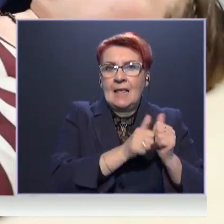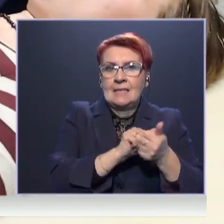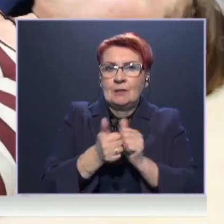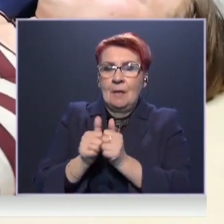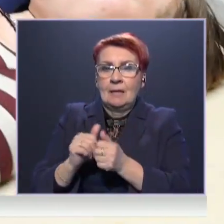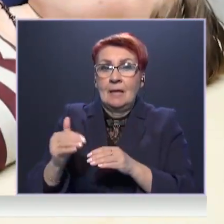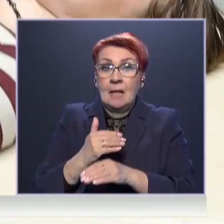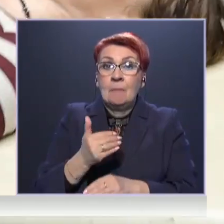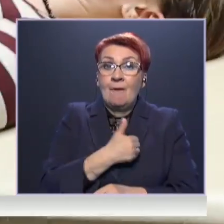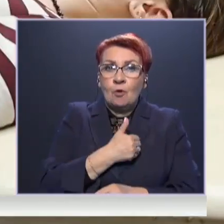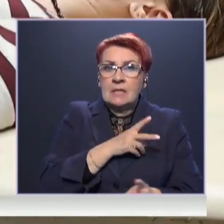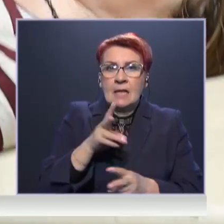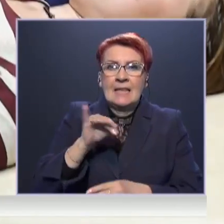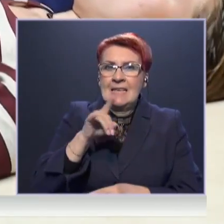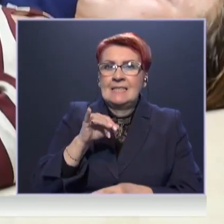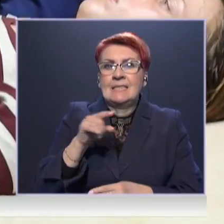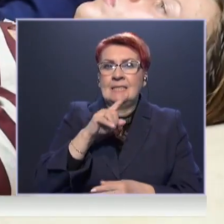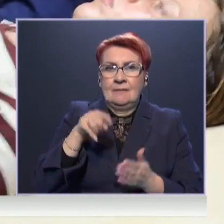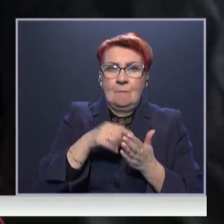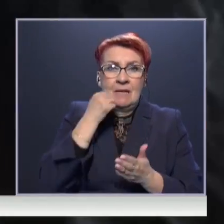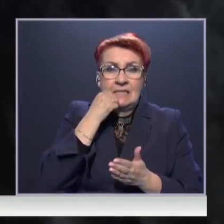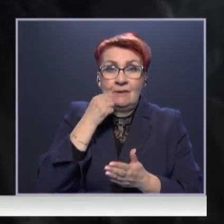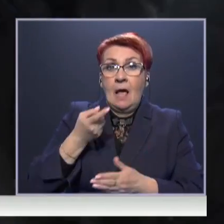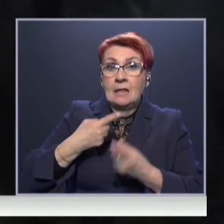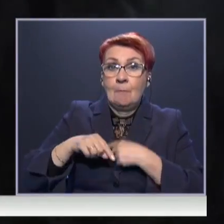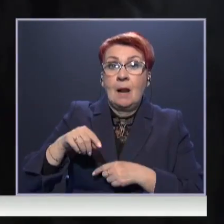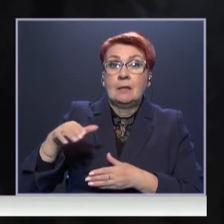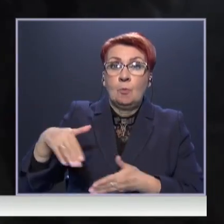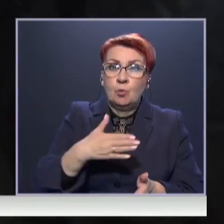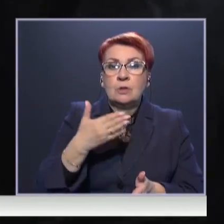Добровольцы едут из Москвы а в обратном направлении в Москву мы забираем раненых и тяжело больных за эти